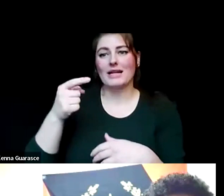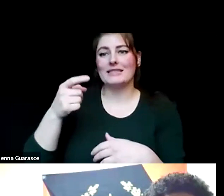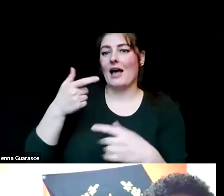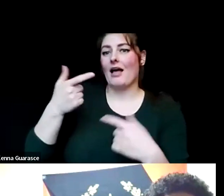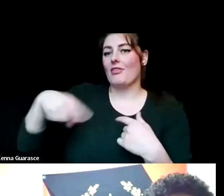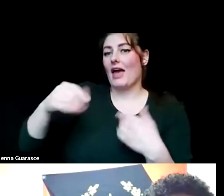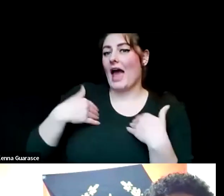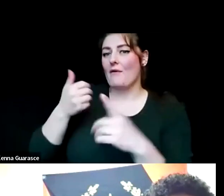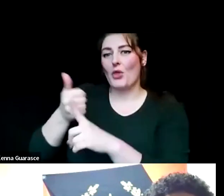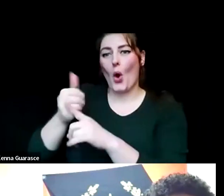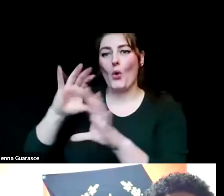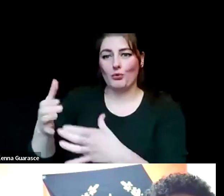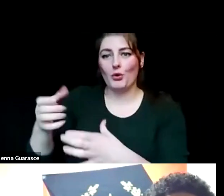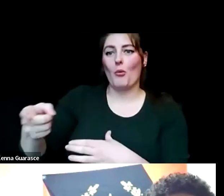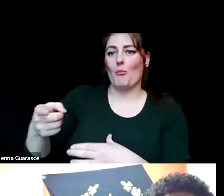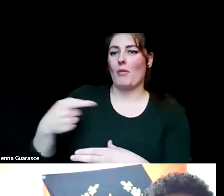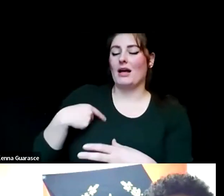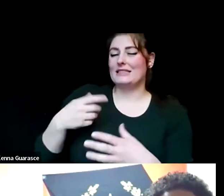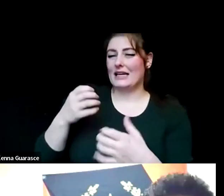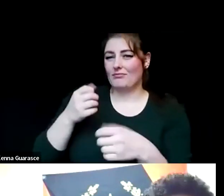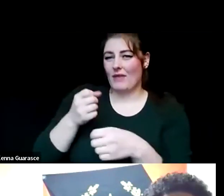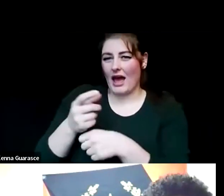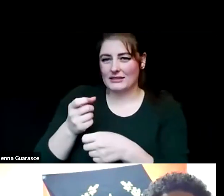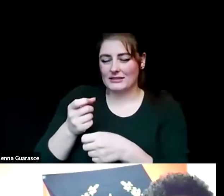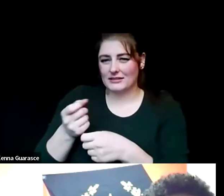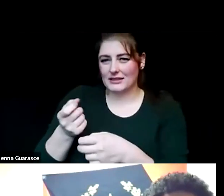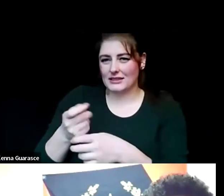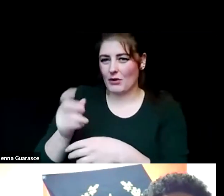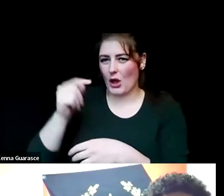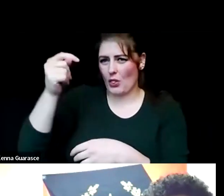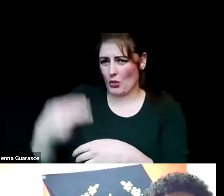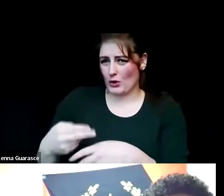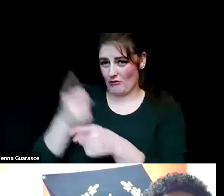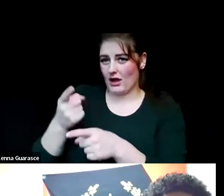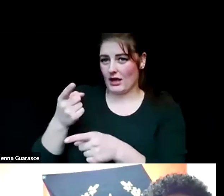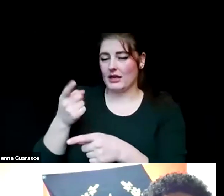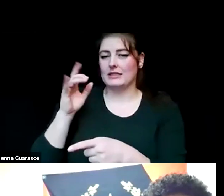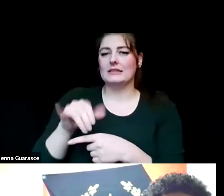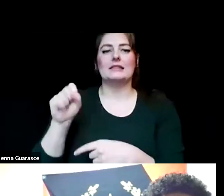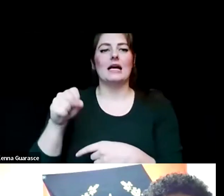Pueden usarla cada jueves. ¿La comparten otros días de la semana?, ahora es como una sala de salud comunitaria.